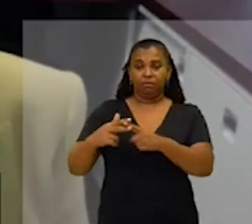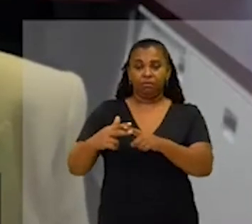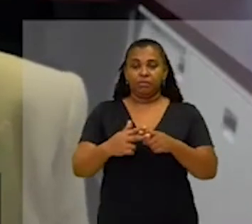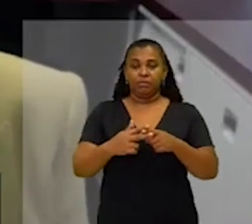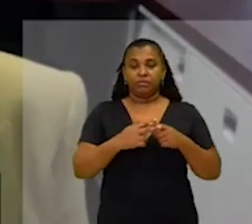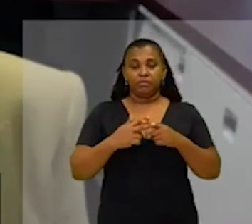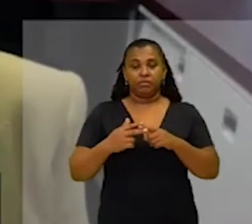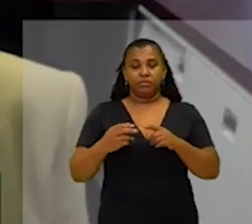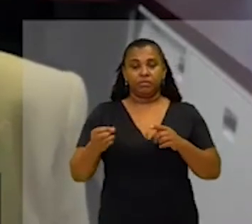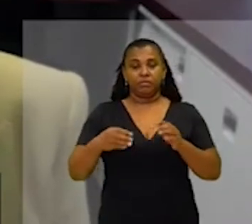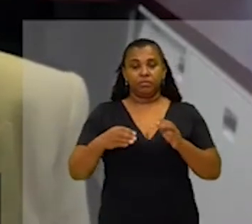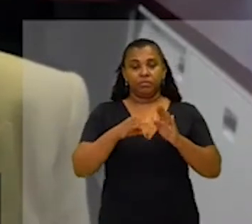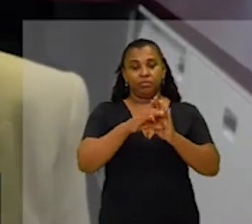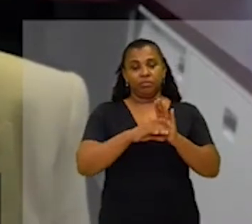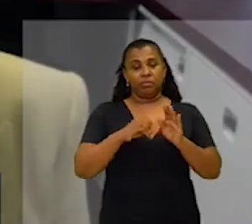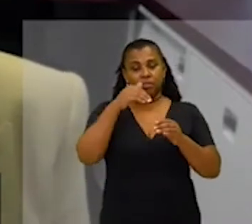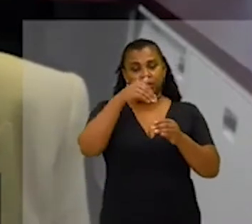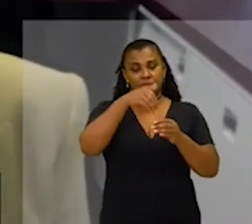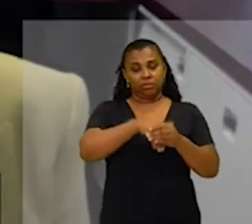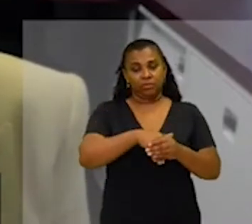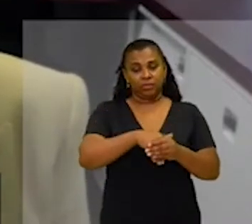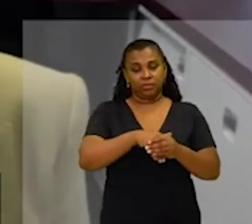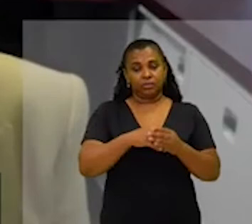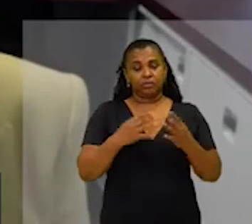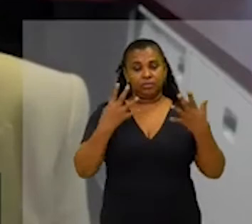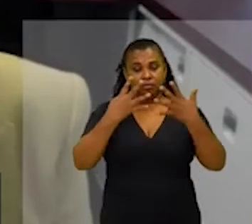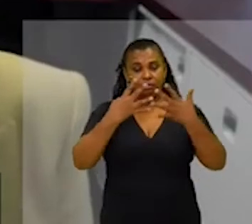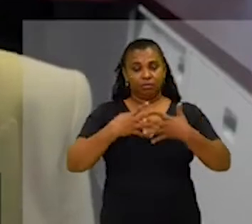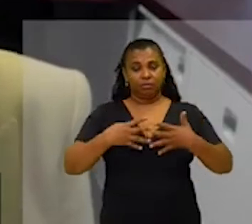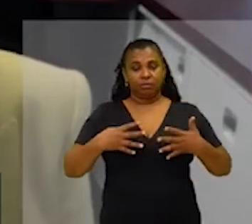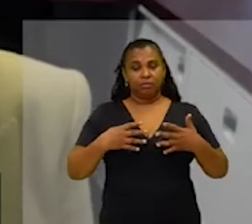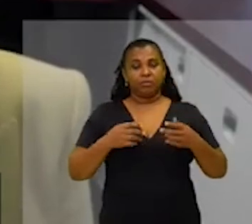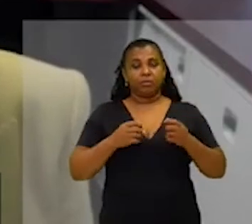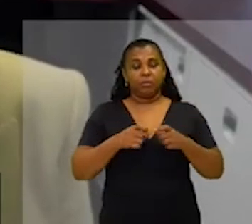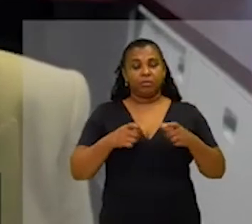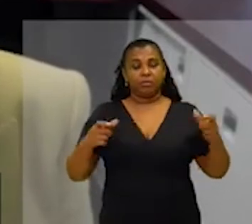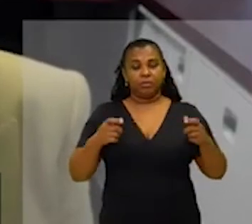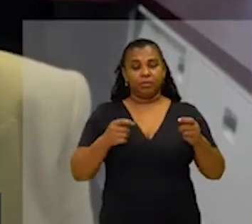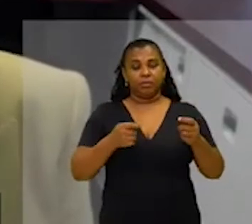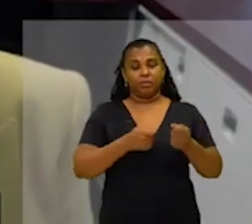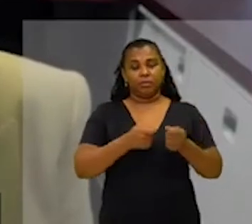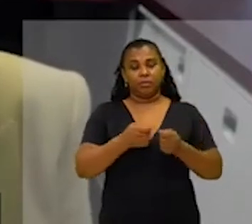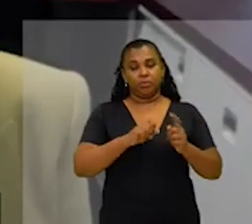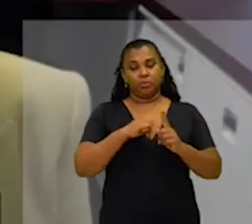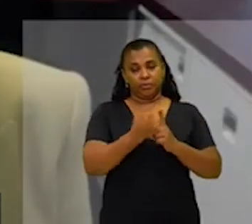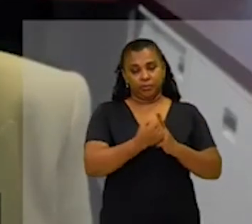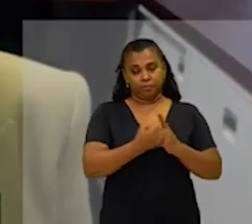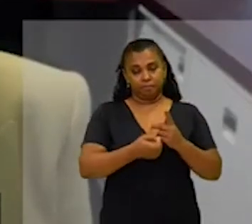eleitoral essa pretensão de Transparência ampliar o controle social a segunda premissa e ampliação